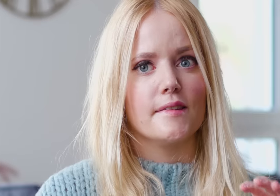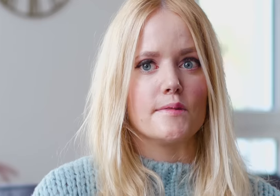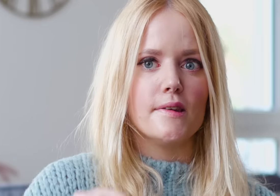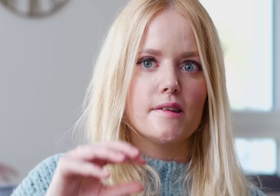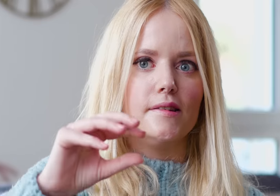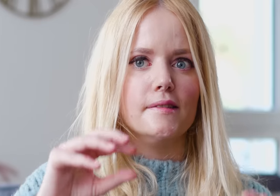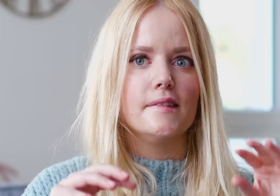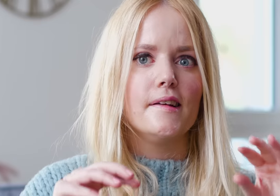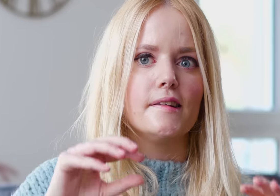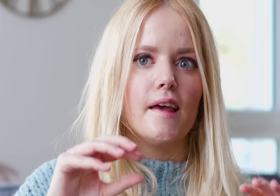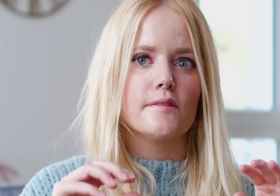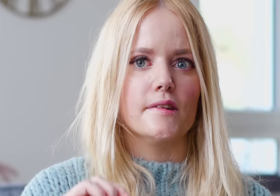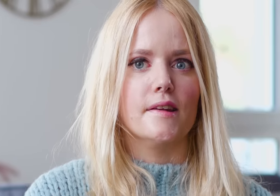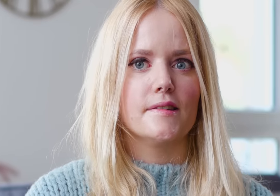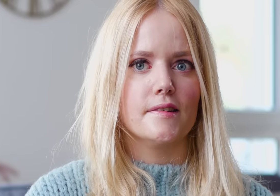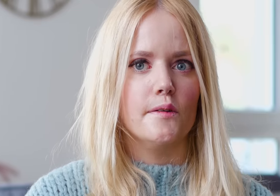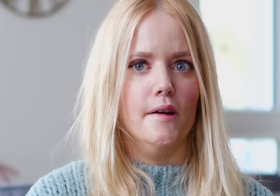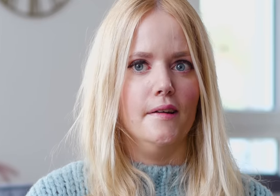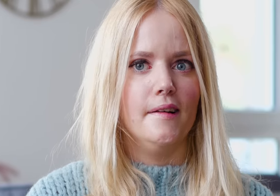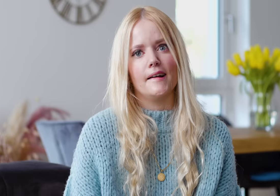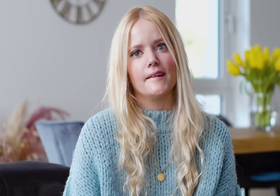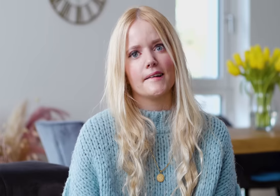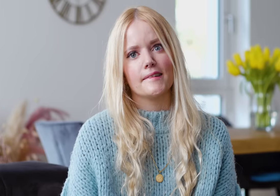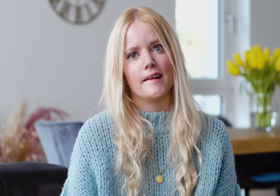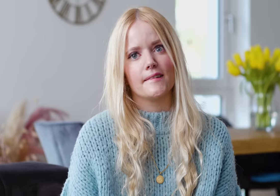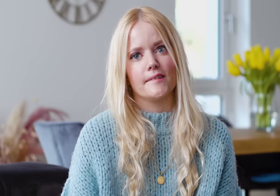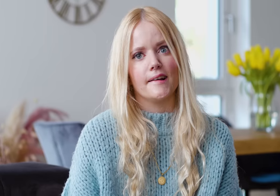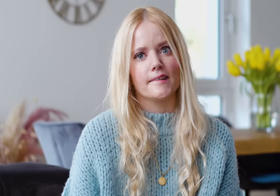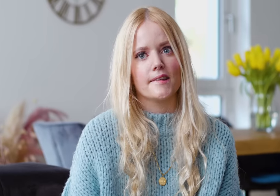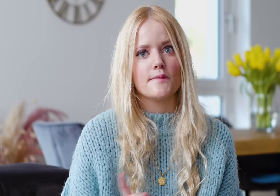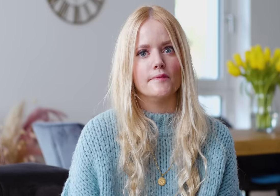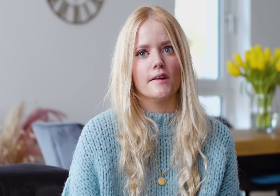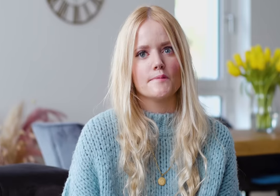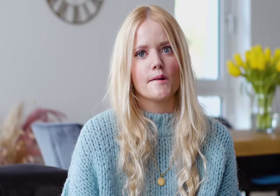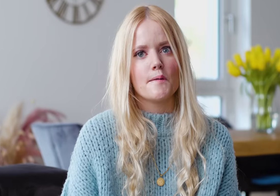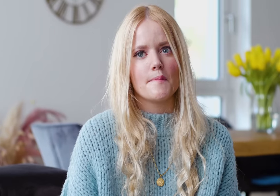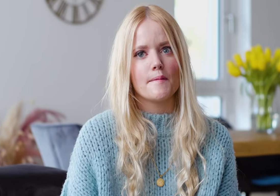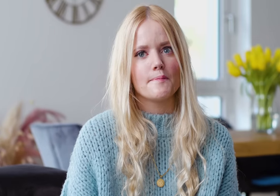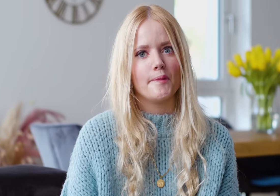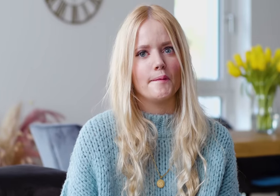das war so bisschen zeitversetzt, das Hören. Andere Seite war, dass ich Kopfweh davon bekommen hab.